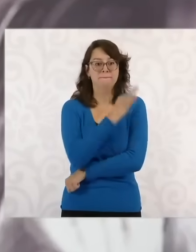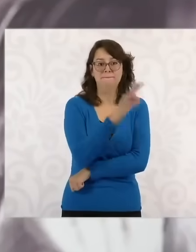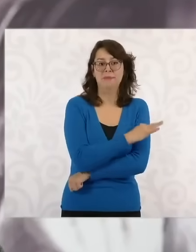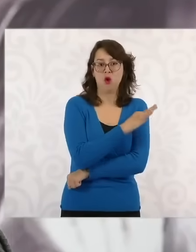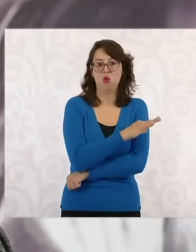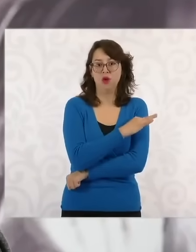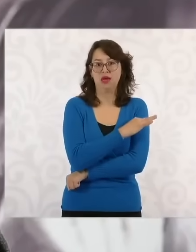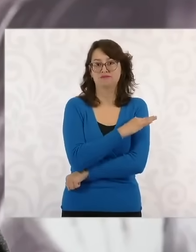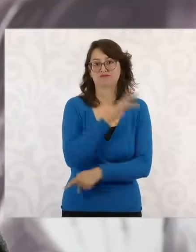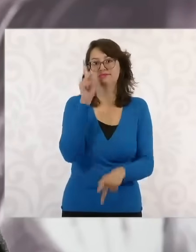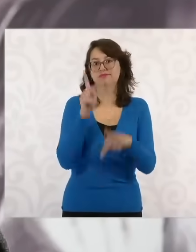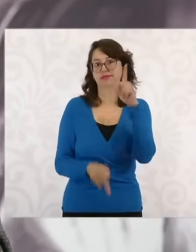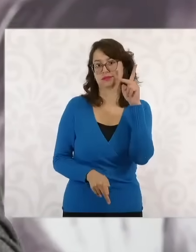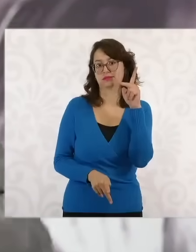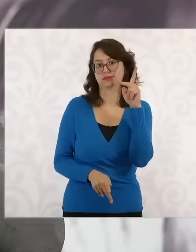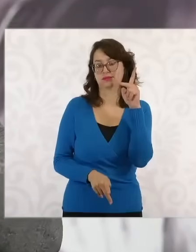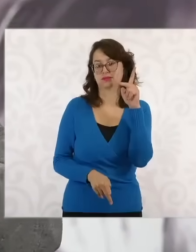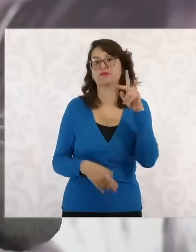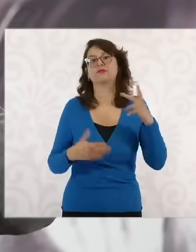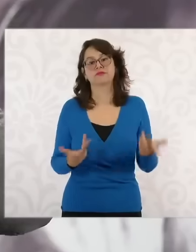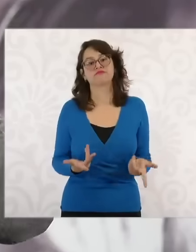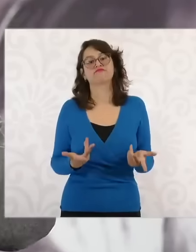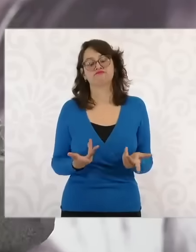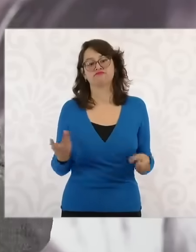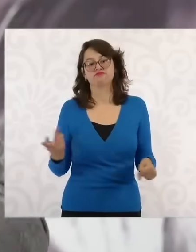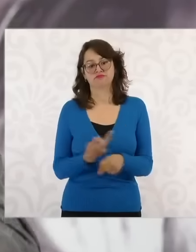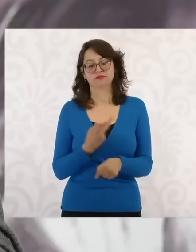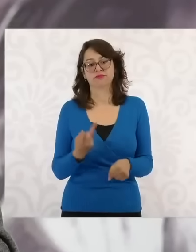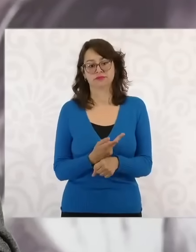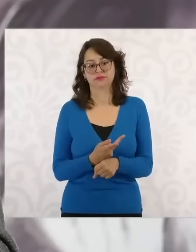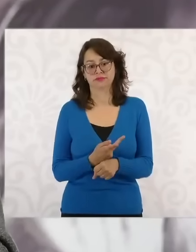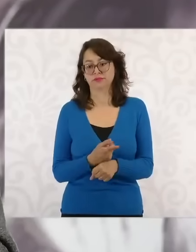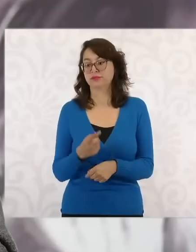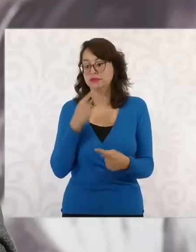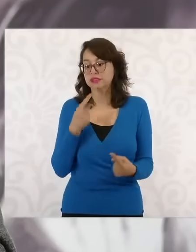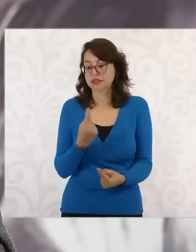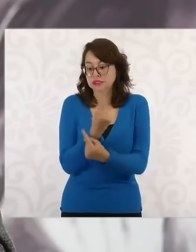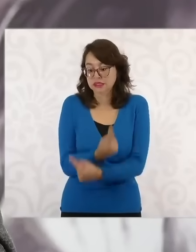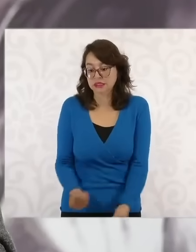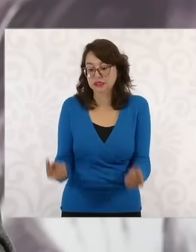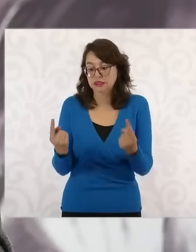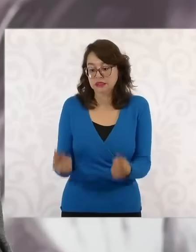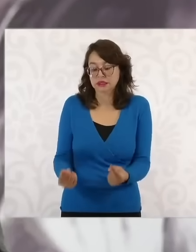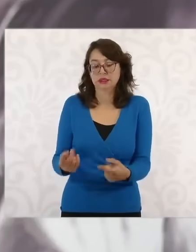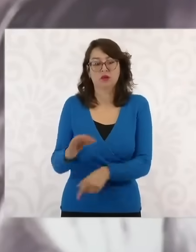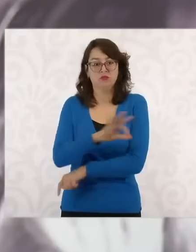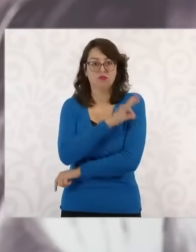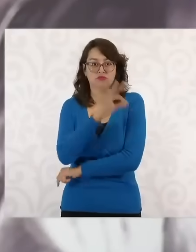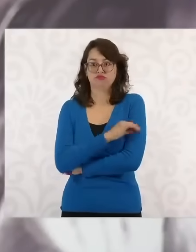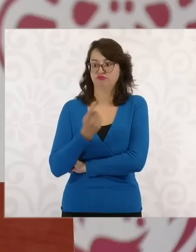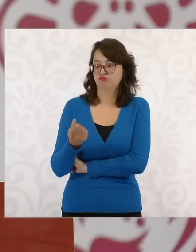normalmente. Entonces, en ellos estaba más baja la vacunación. Actualmente esos niños